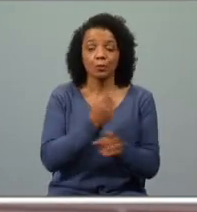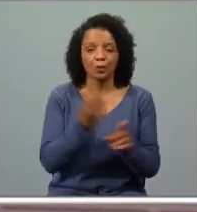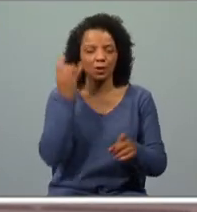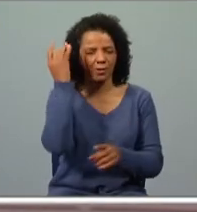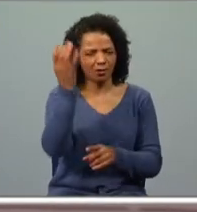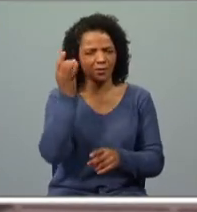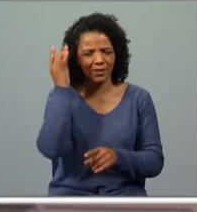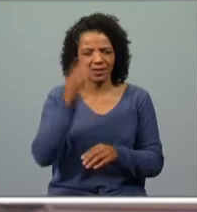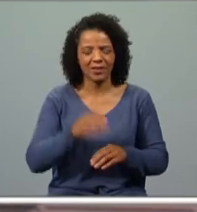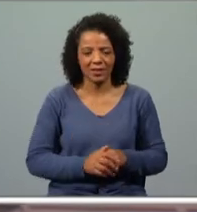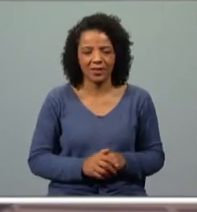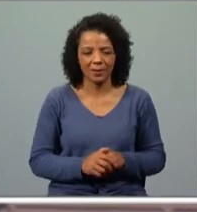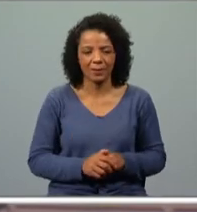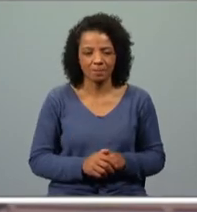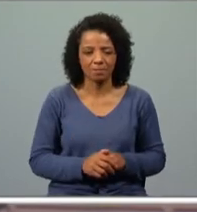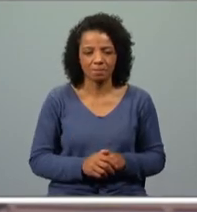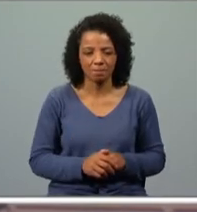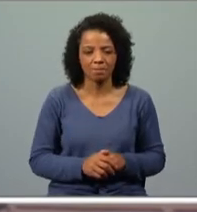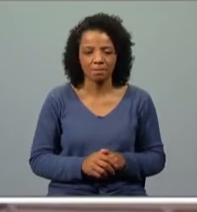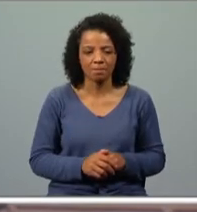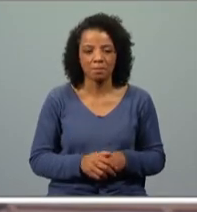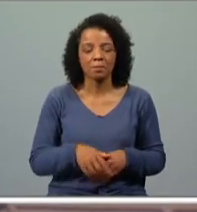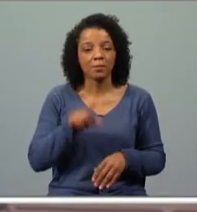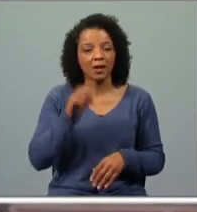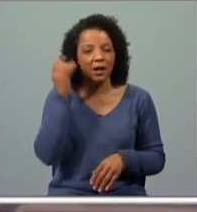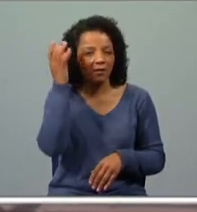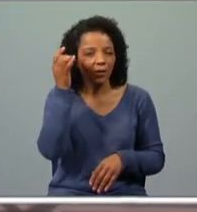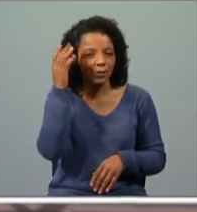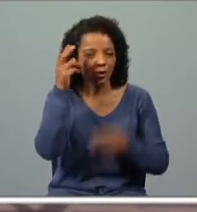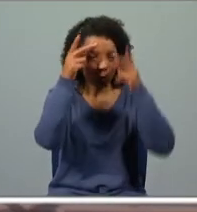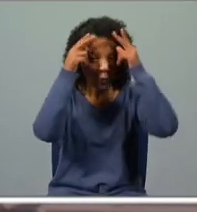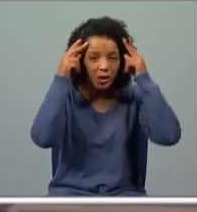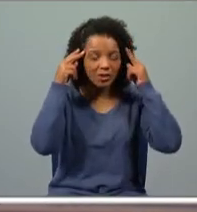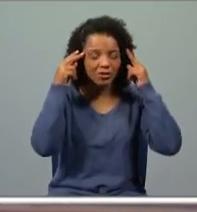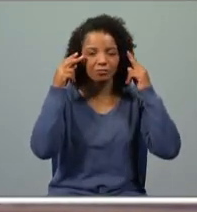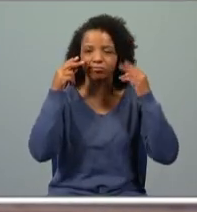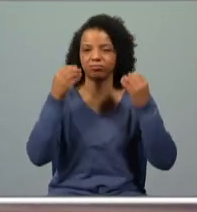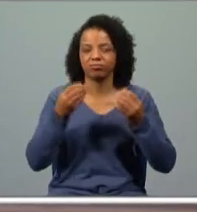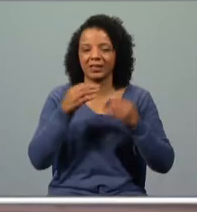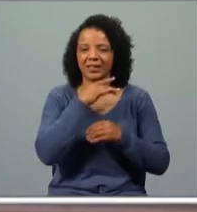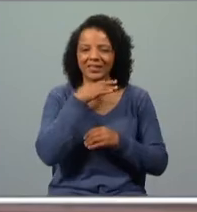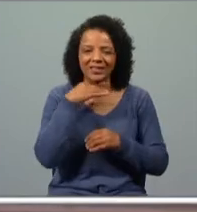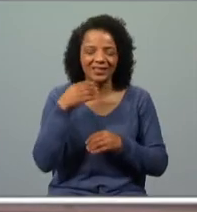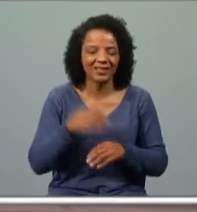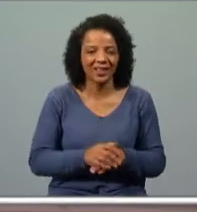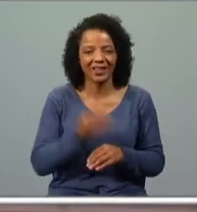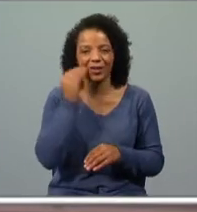divertida a e as aventuras deles ação são muito engraçadas e a forma como eu 有趣的和他們的冒險動作很有趣，我的方式